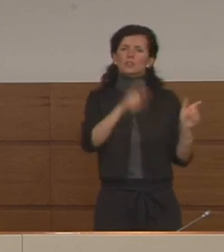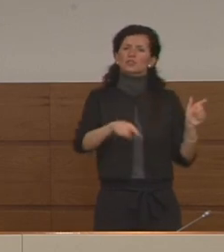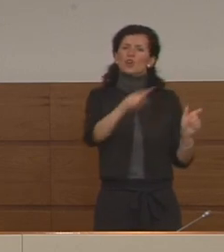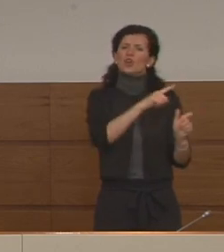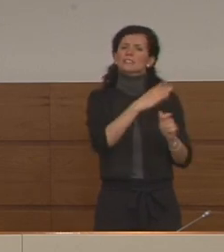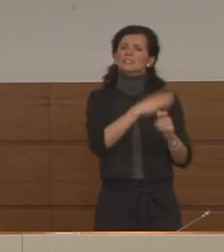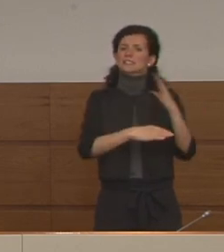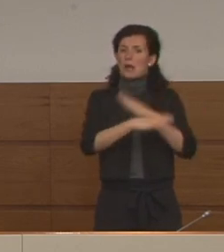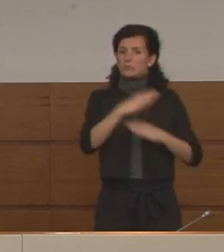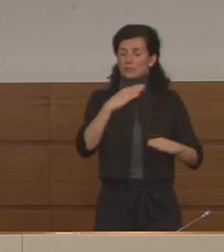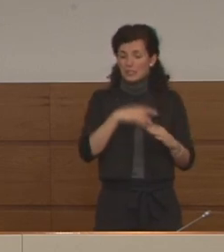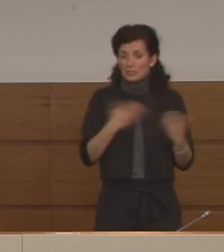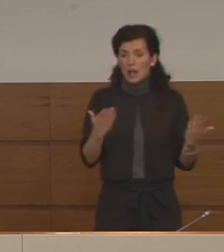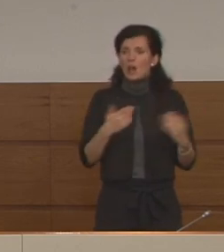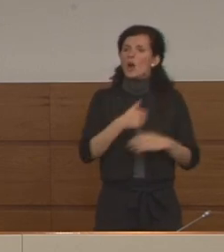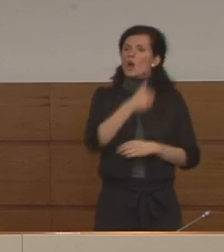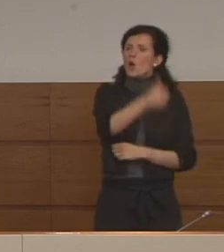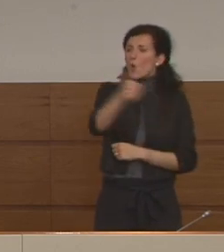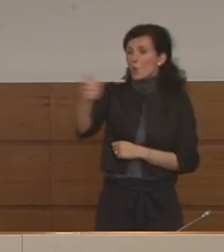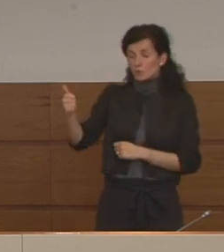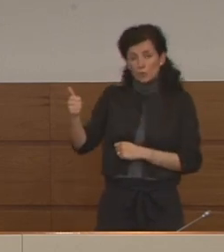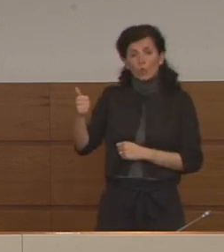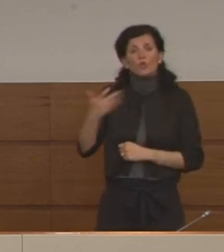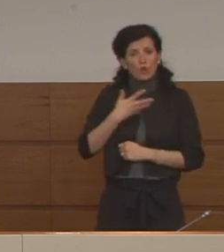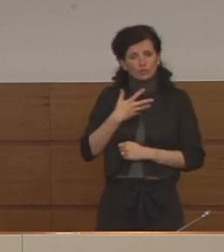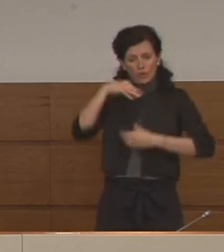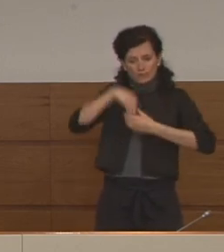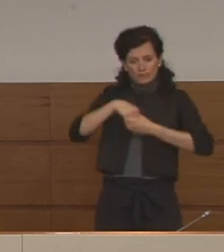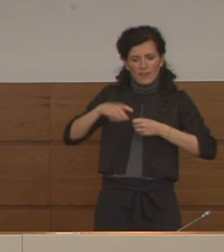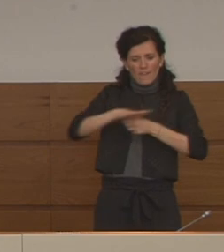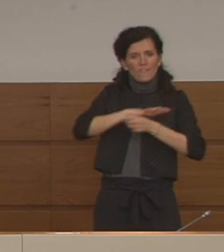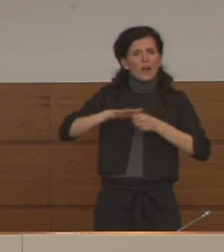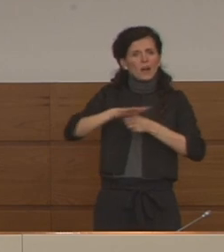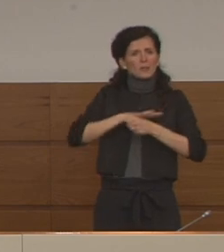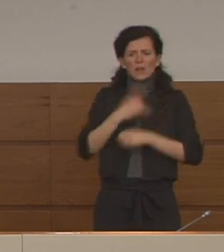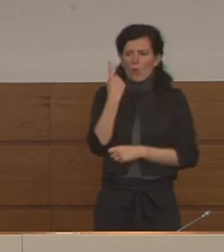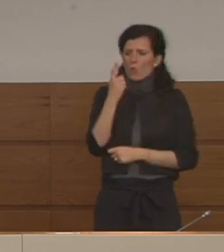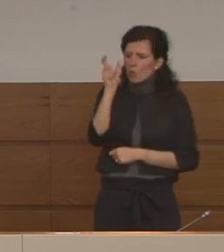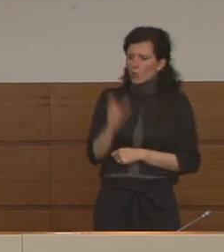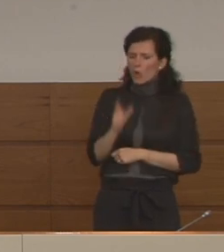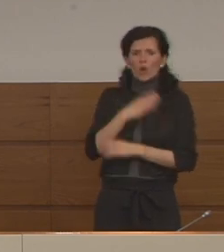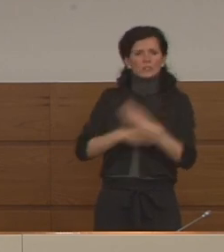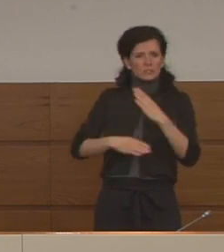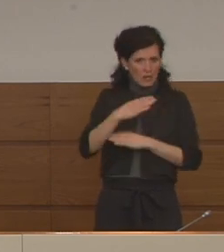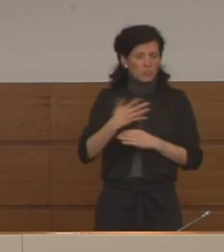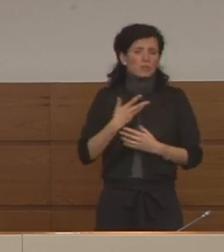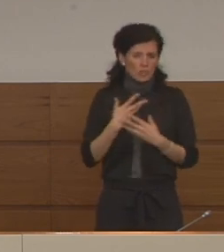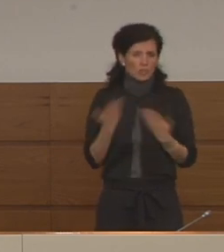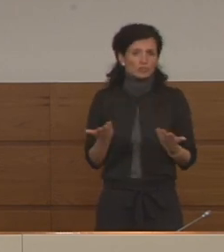Ognuno di noi nelle nostre famiglie abbiamo un disabile. E quindi a loro va